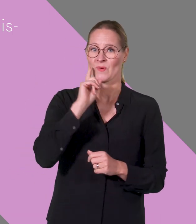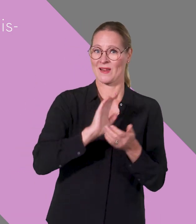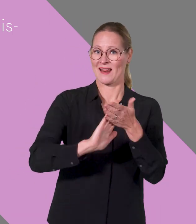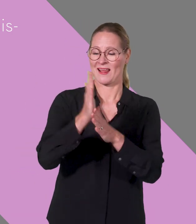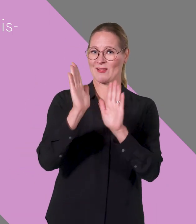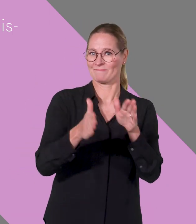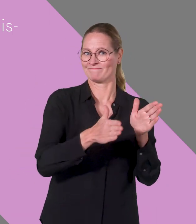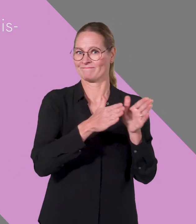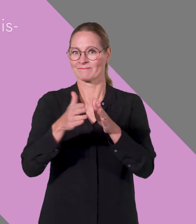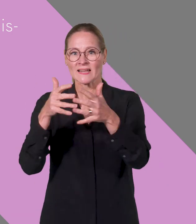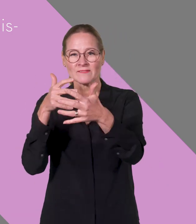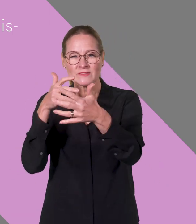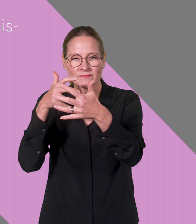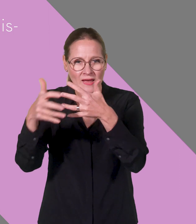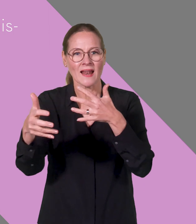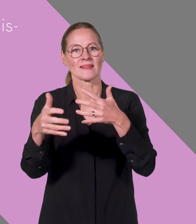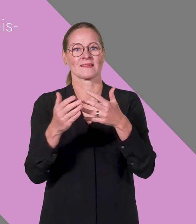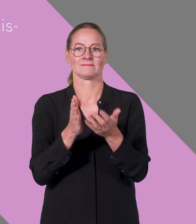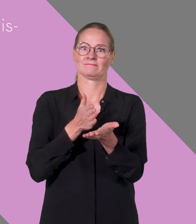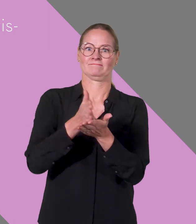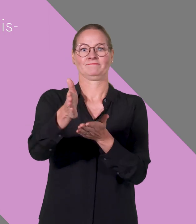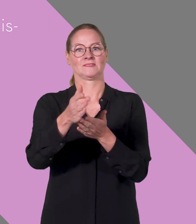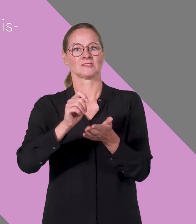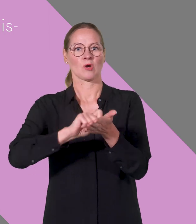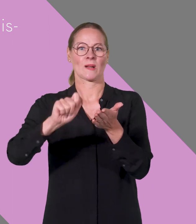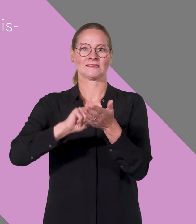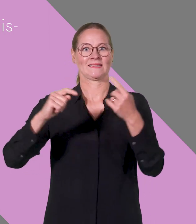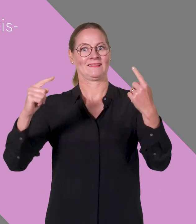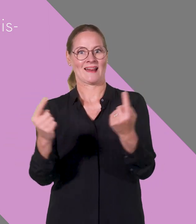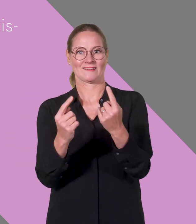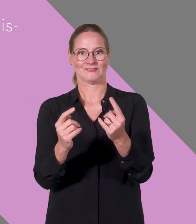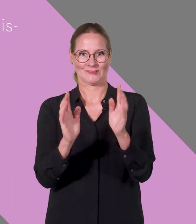Kuurojen lehden järjestämä Rivien välissä -livejournalismitilaisuus -